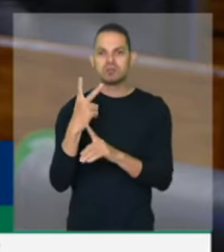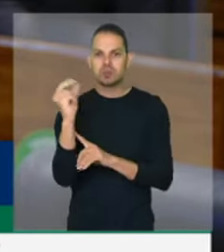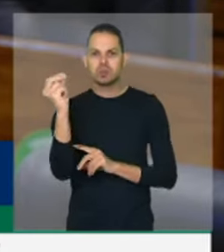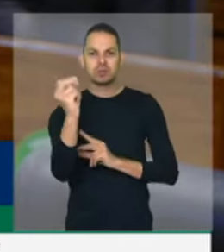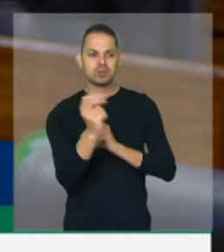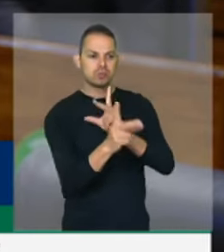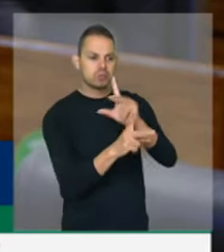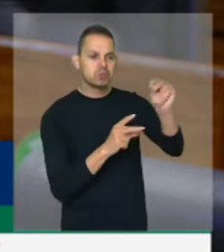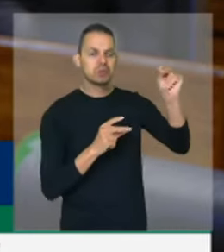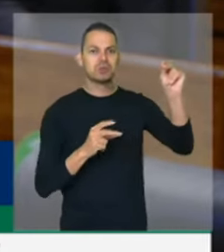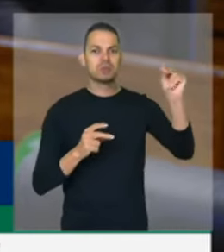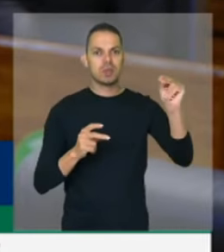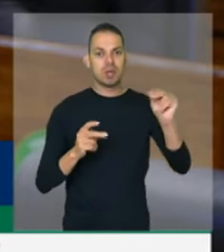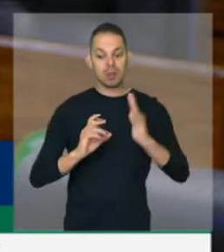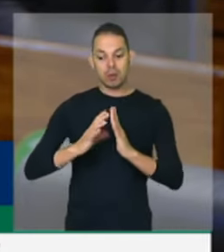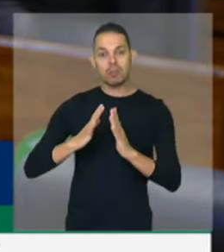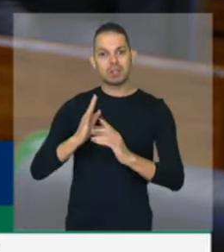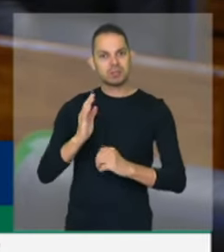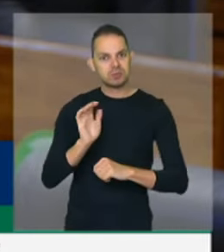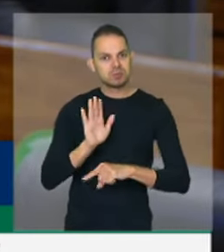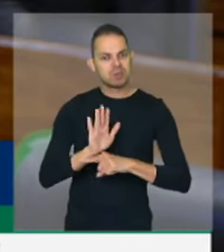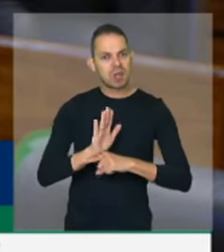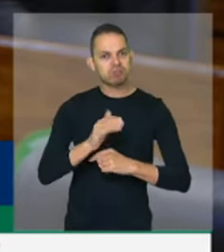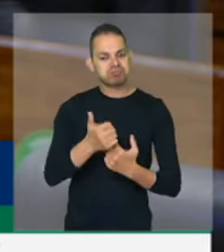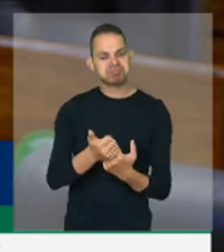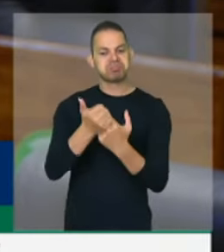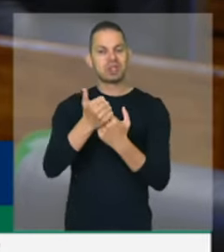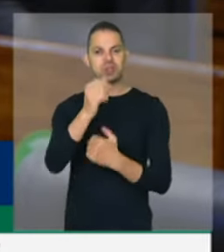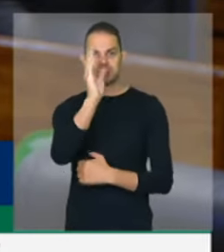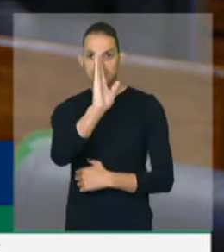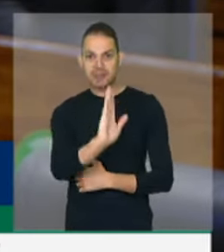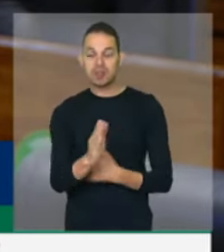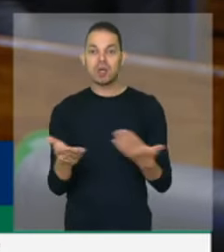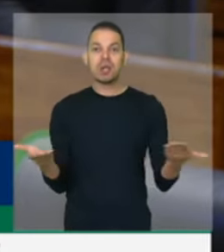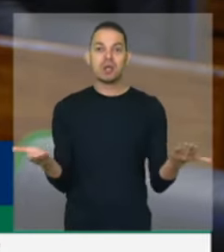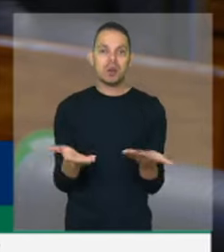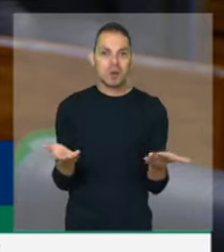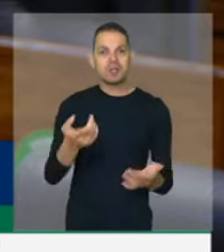BRASIL. E HOJE NÓS AQUI ESTAMOS.... TRATANDO... DE